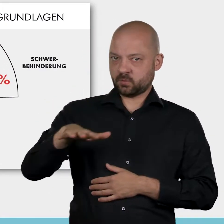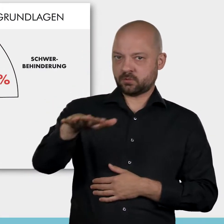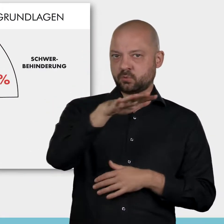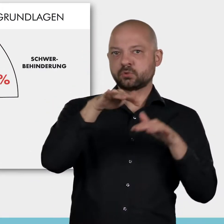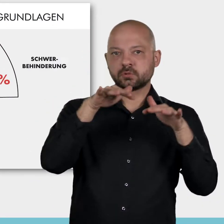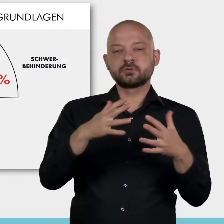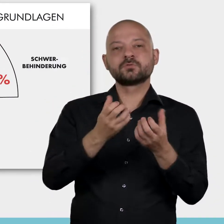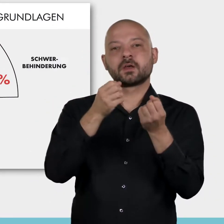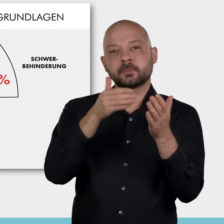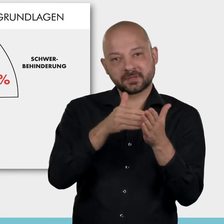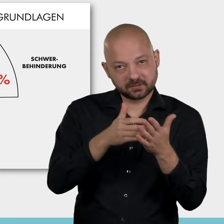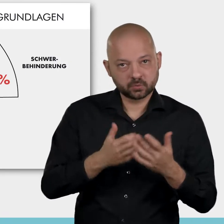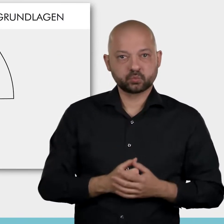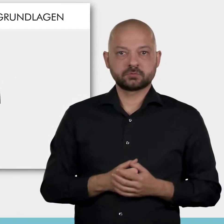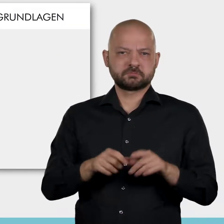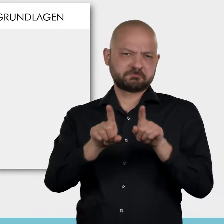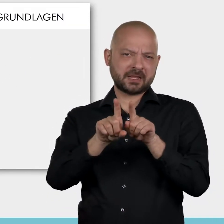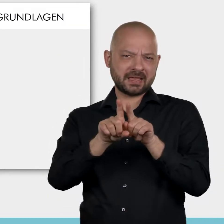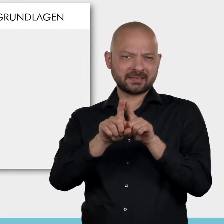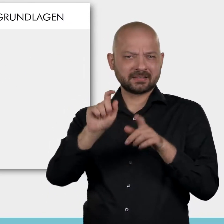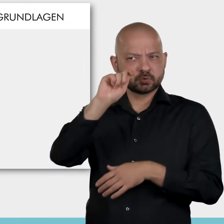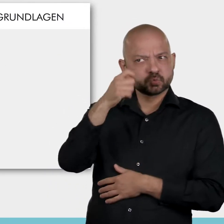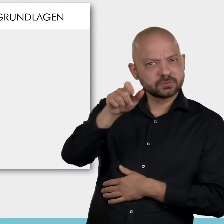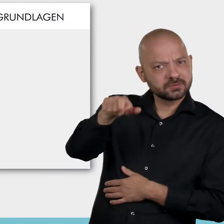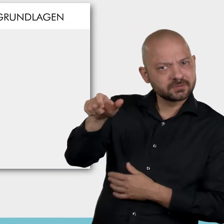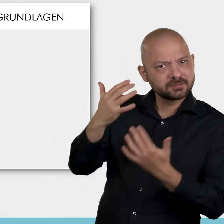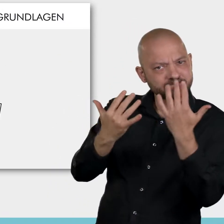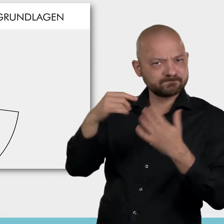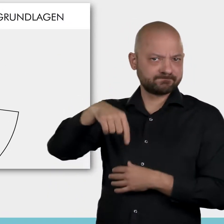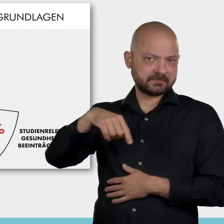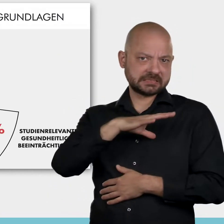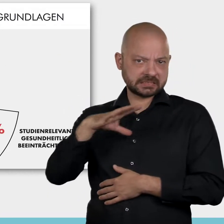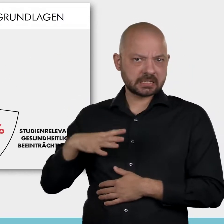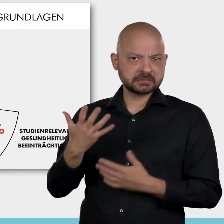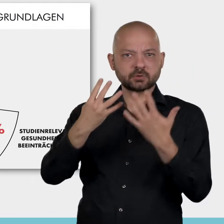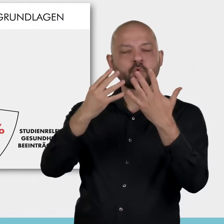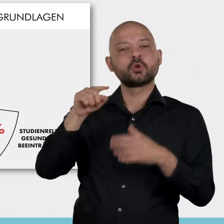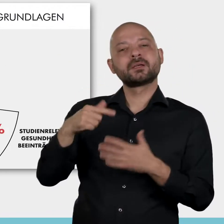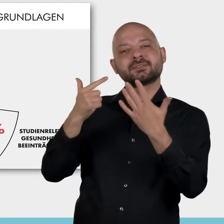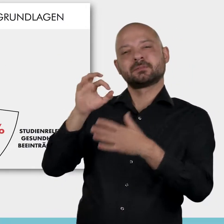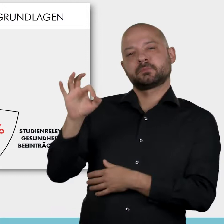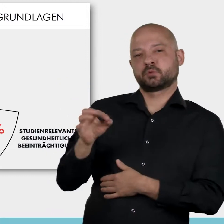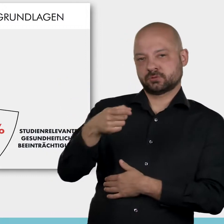mit einer Schwerbehinderung. Ähnlich bei den Studierenden im Freistaat: 9,7% geben an,